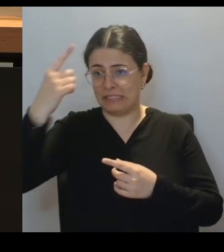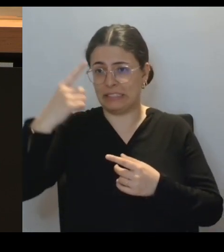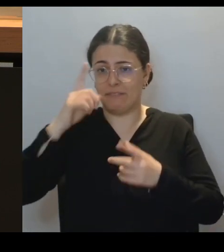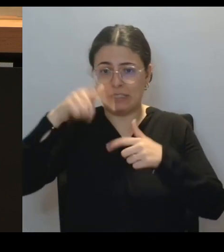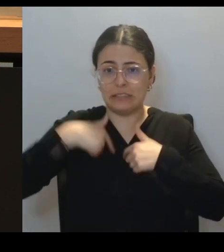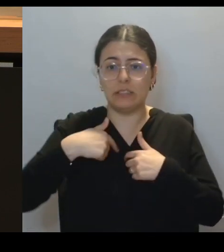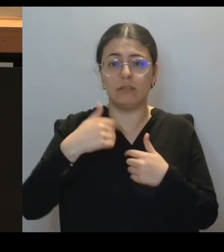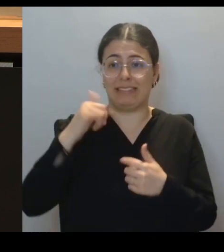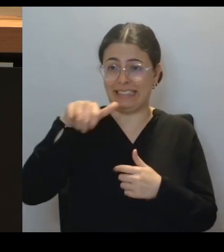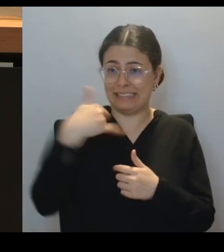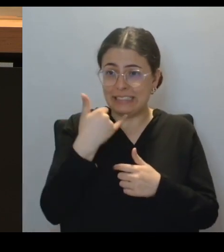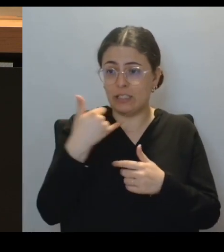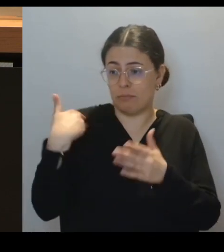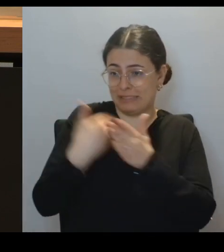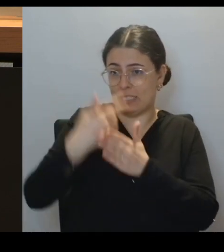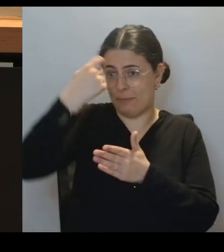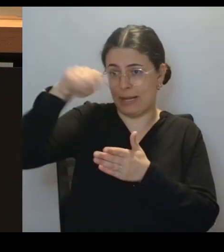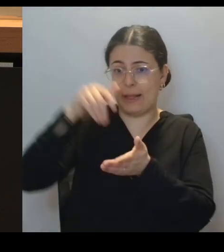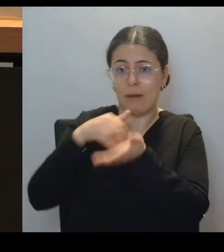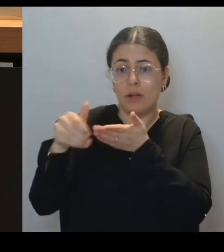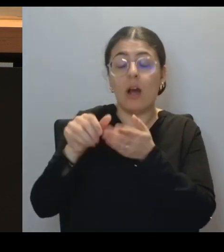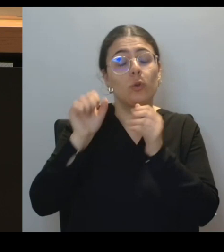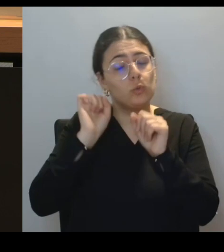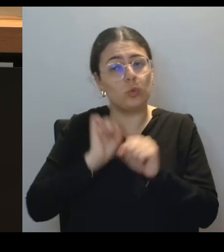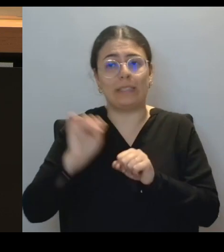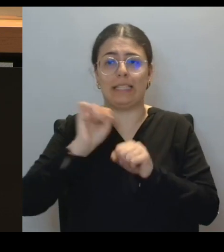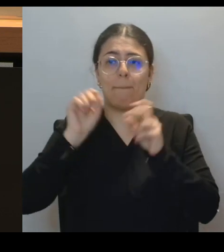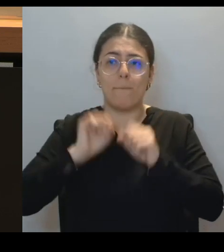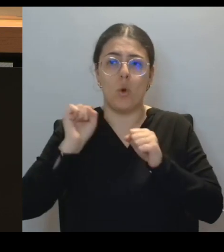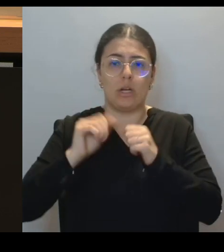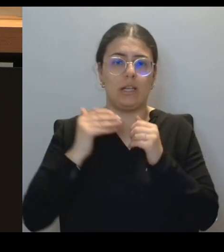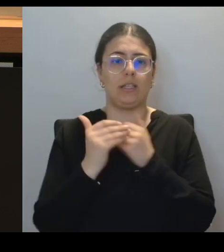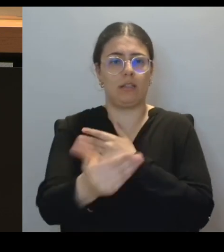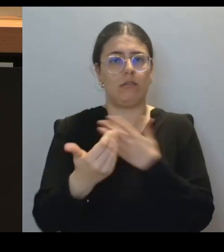Lassen Sie uns heute gemeinsam ein Zeichen setzen und Jesidinnen, die